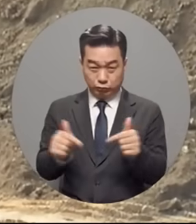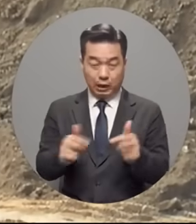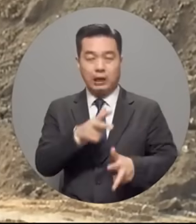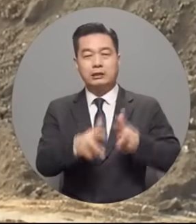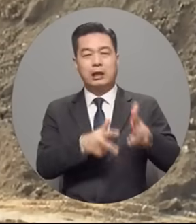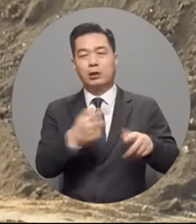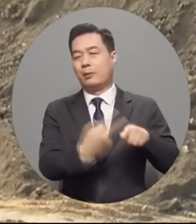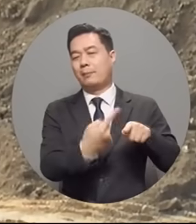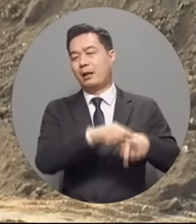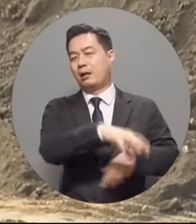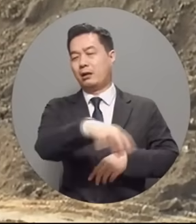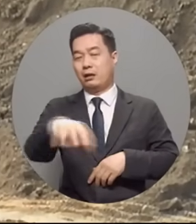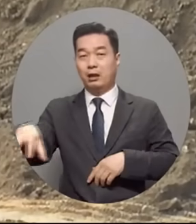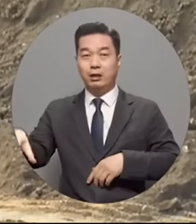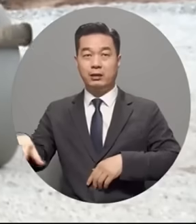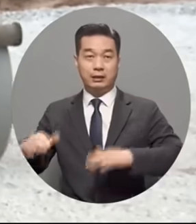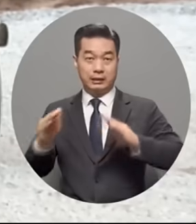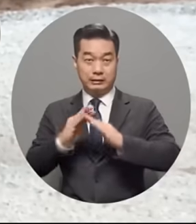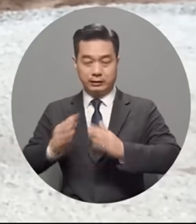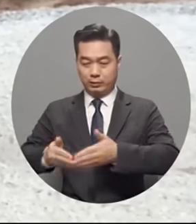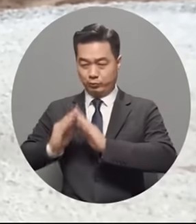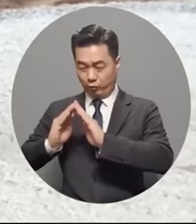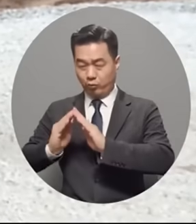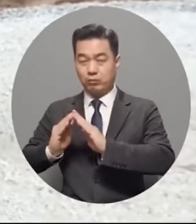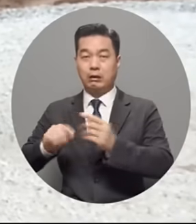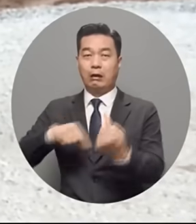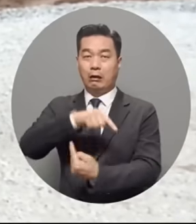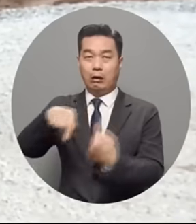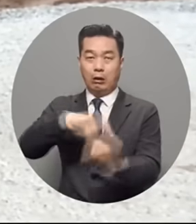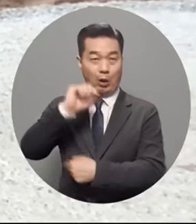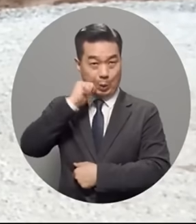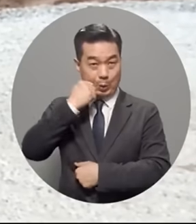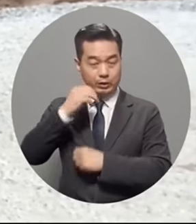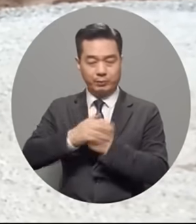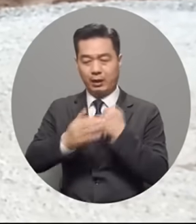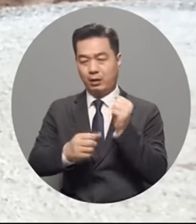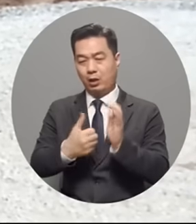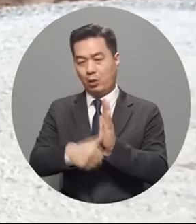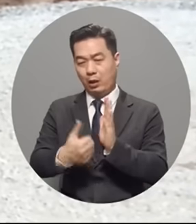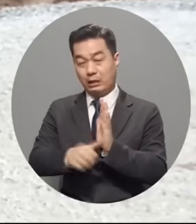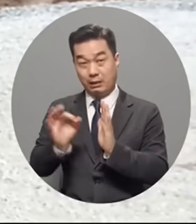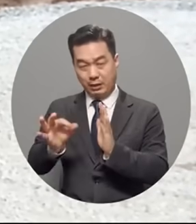(기자) 돈을 안 쓰는 건 산업 영역도 비슷합니다.